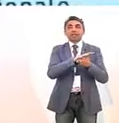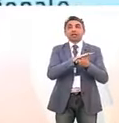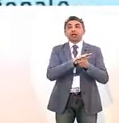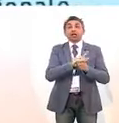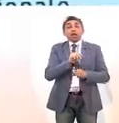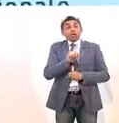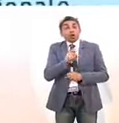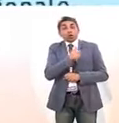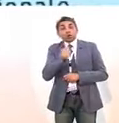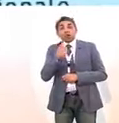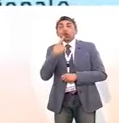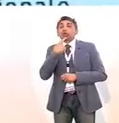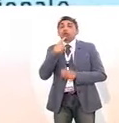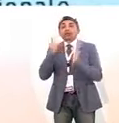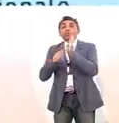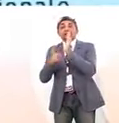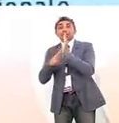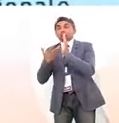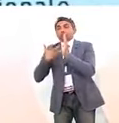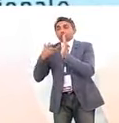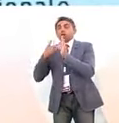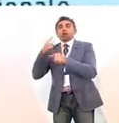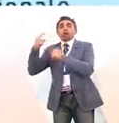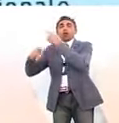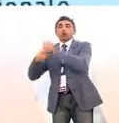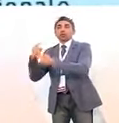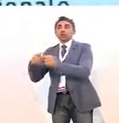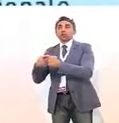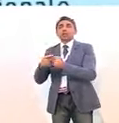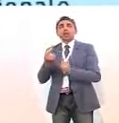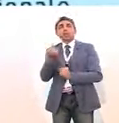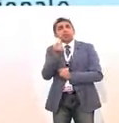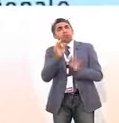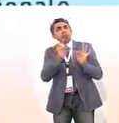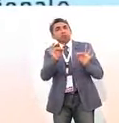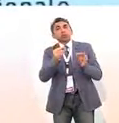ai diritti di chi già i diritti li ha. È una piccola misura. “Ma come la paghi?”,